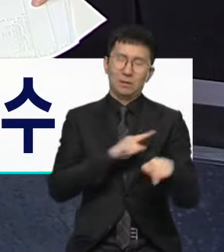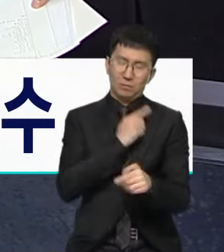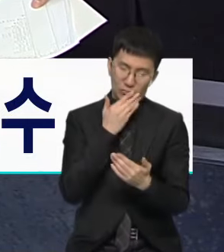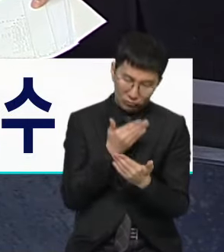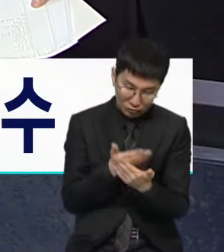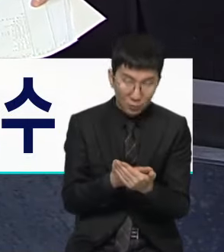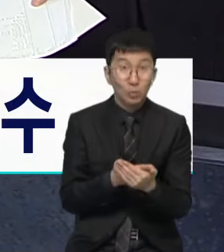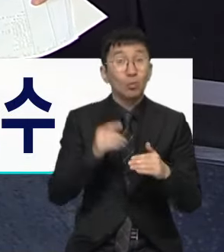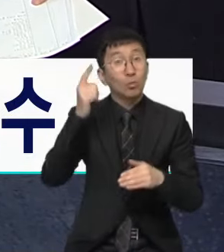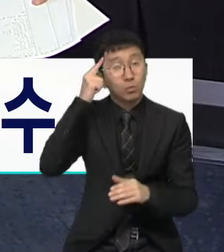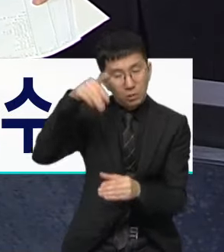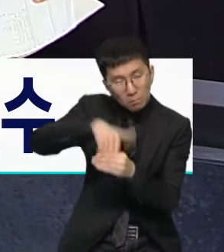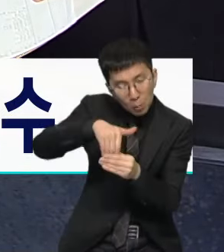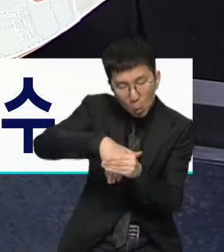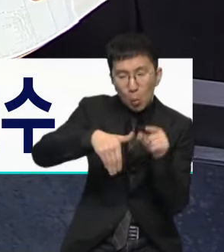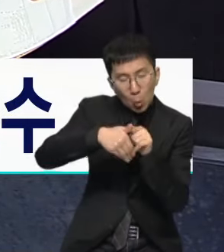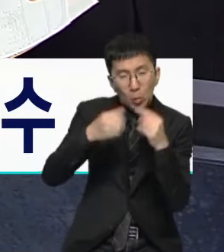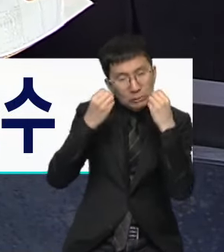될 수 있다는 분석이 나오고 있습니다.